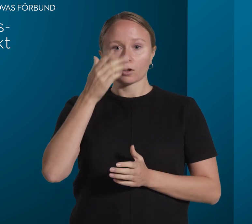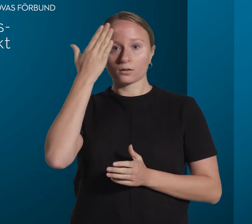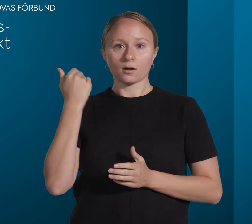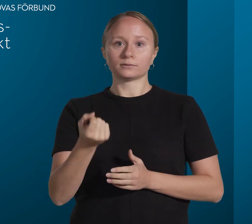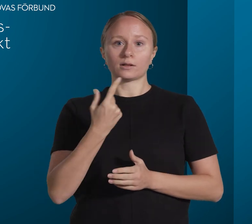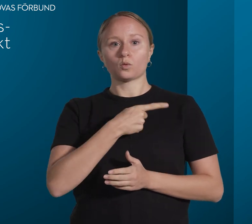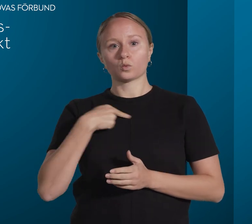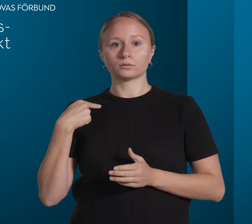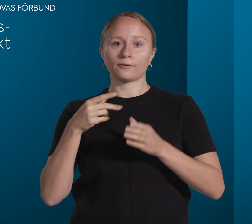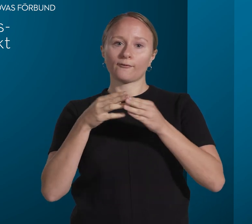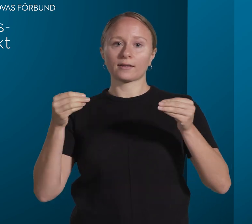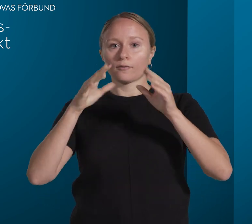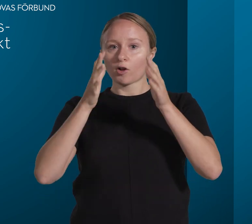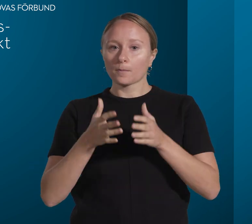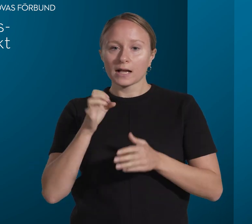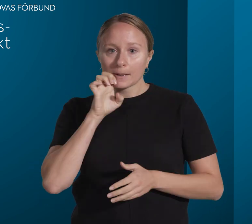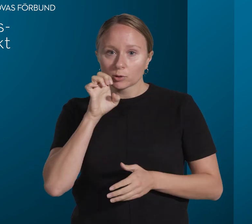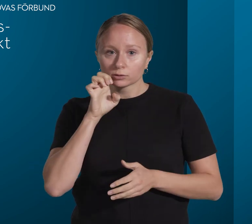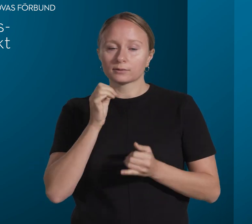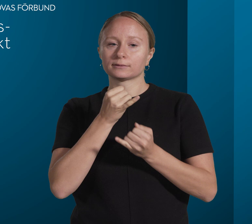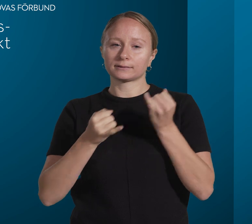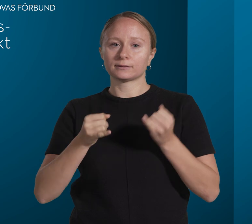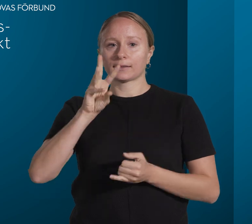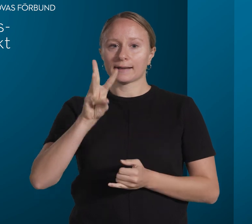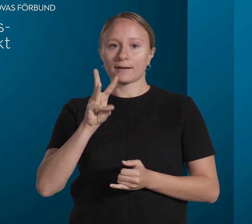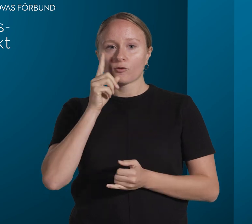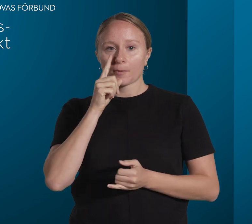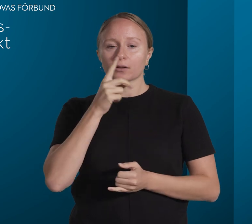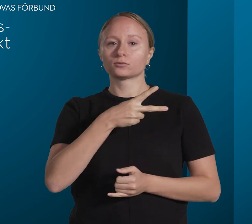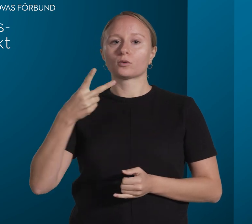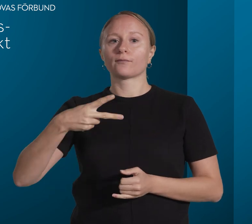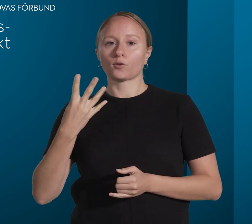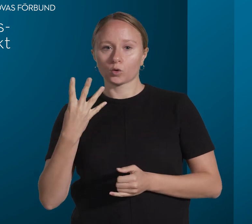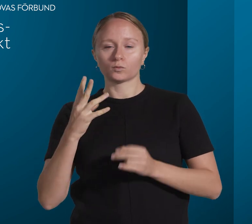Skicka oss en fritt formulerad e-post senast 3.11.2024 -